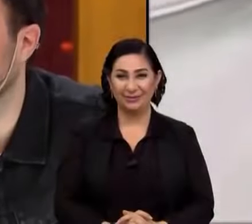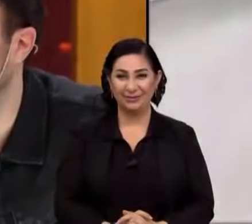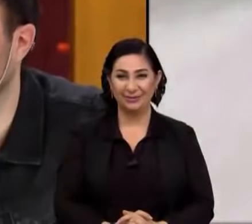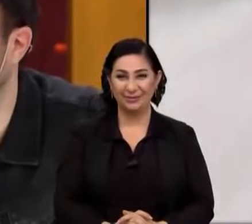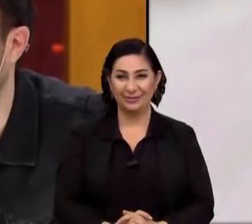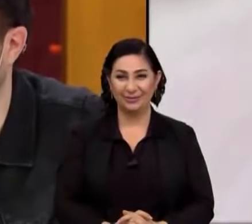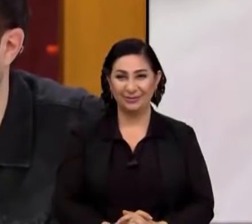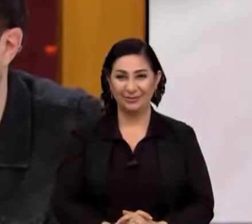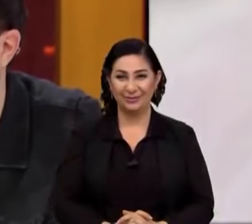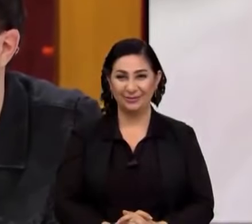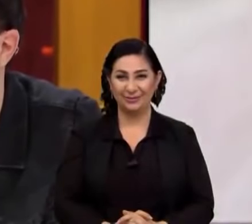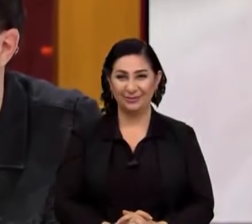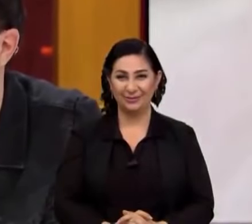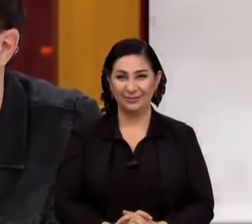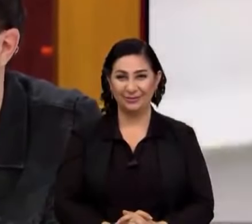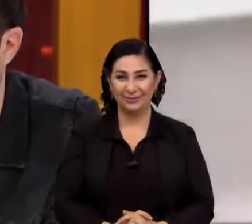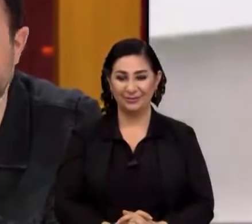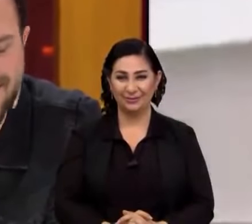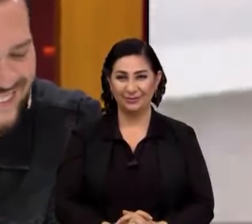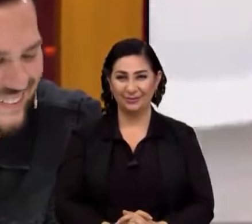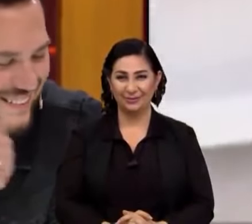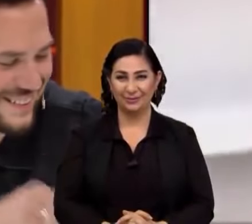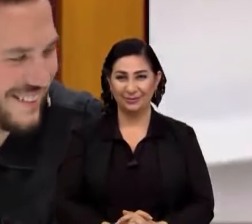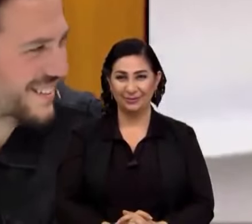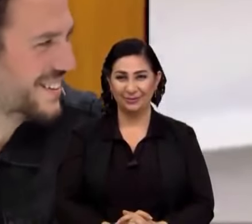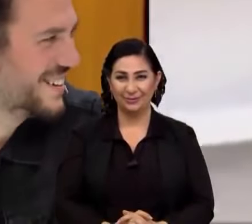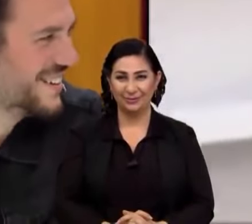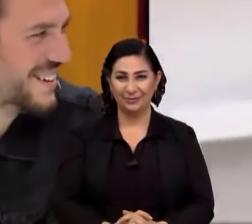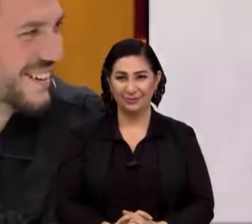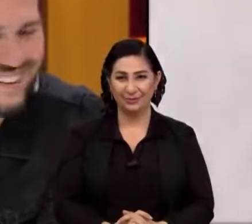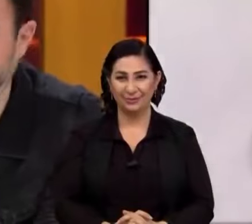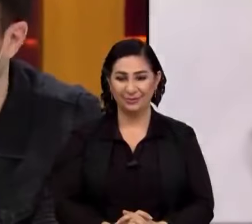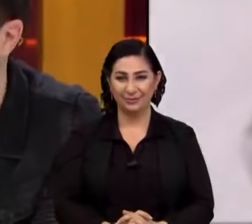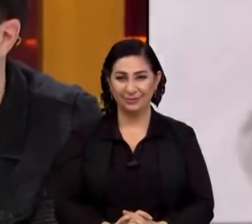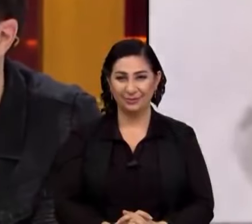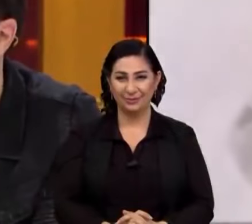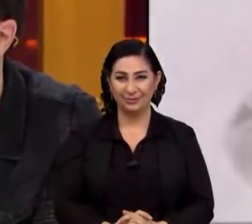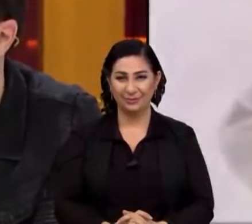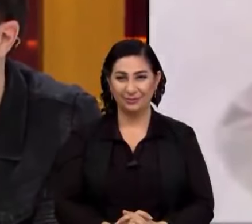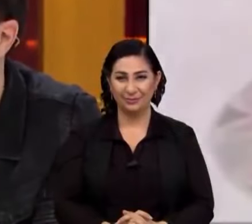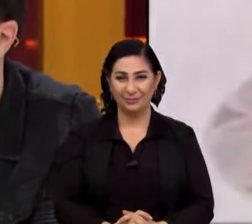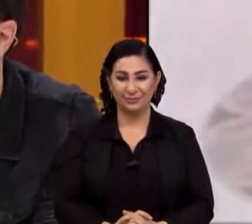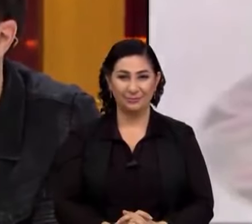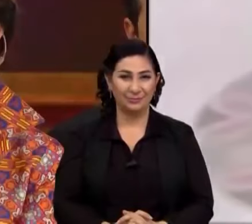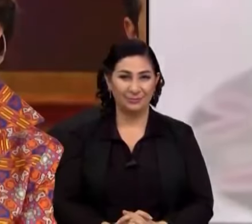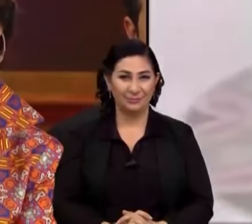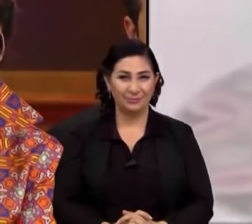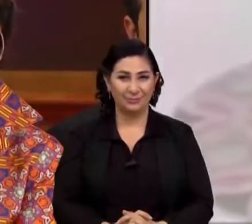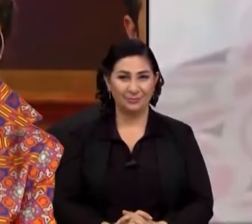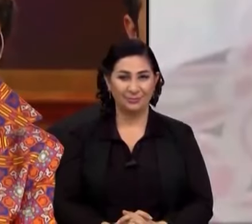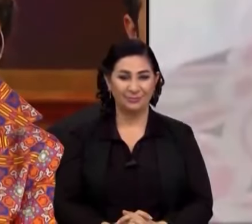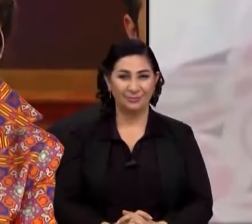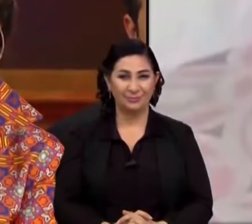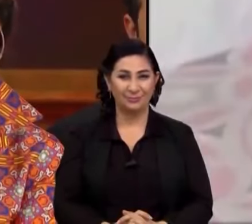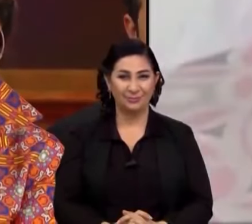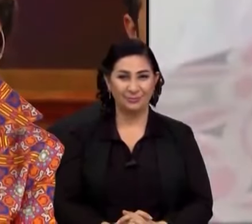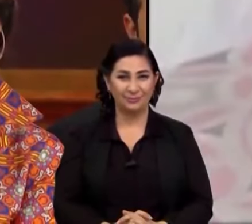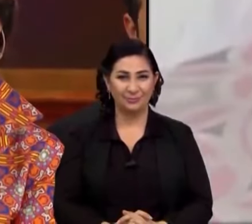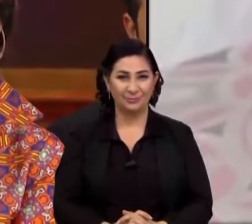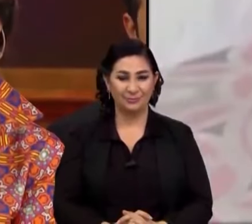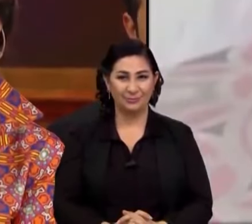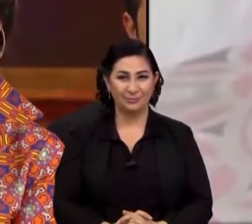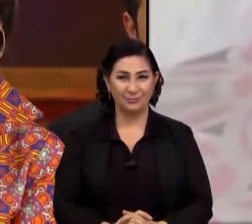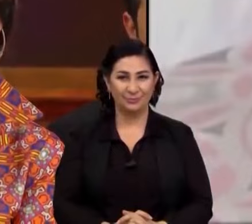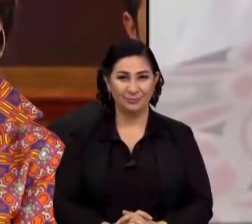[Müzik] devam bununla çay içmek istiyorum ben